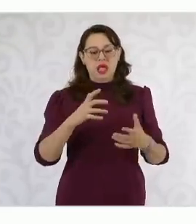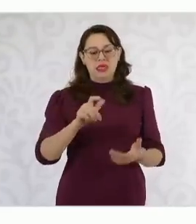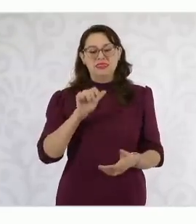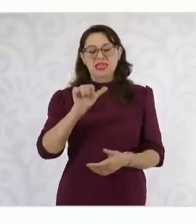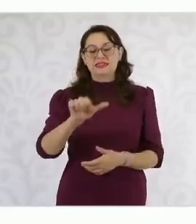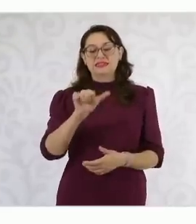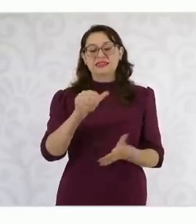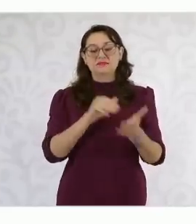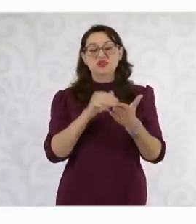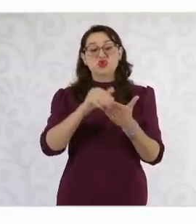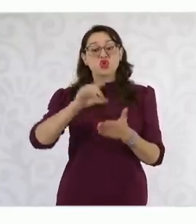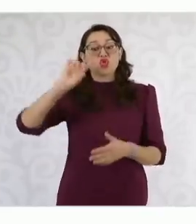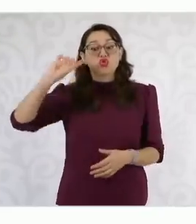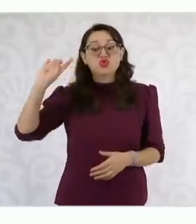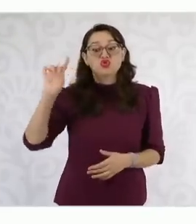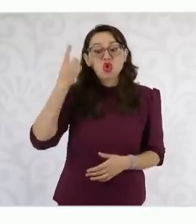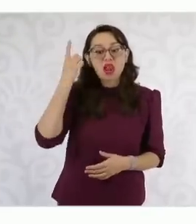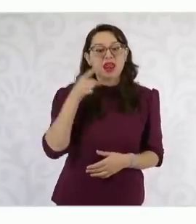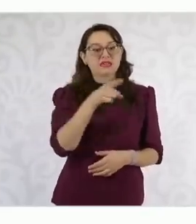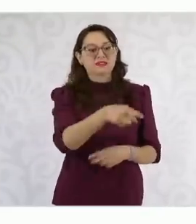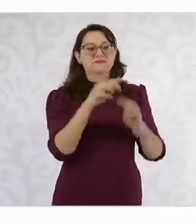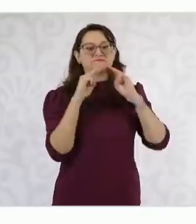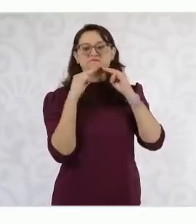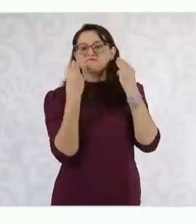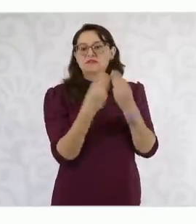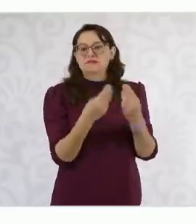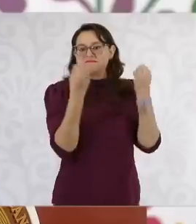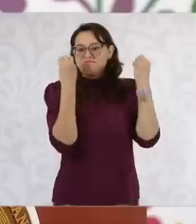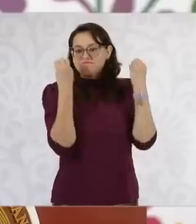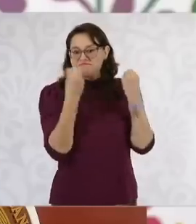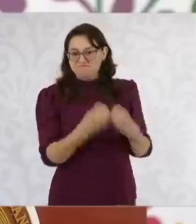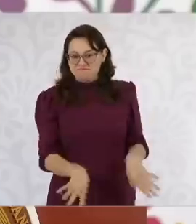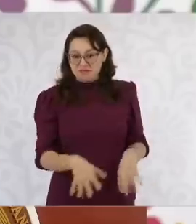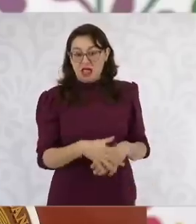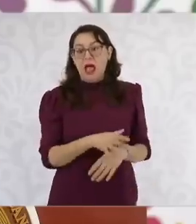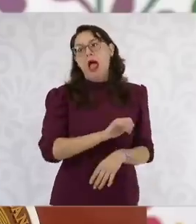dólares sumando a los grandes aseguramientos que ha hecho la Secretaría de Marina en los últimos